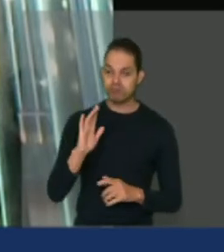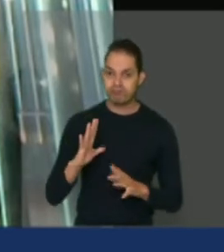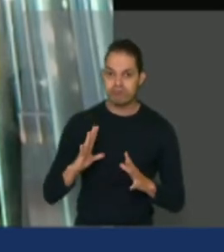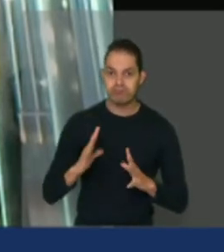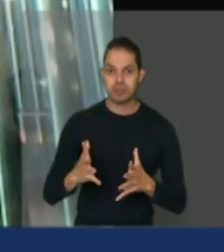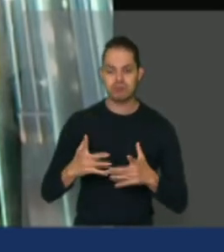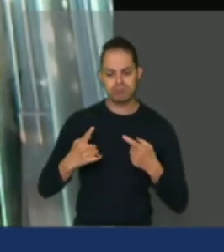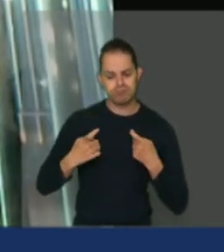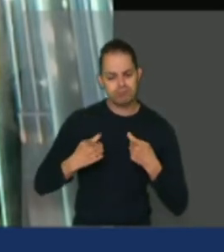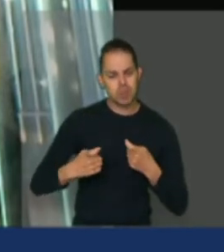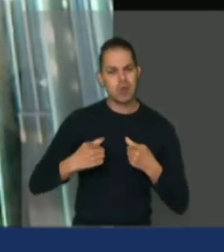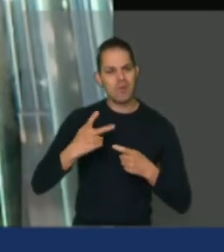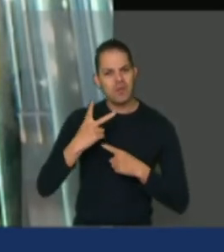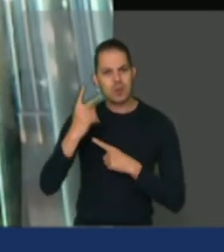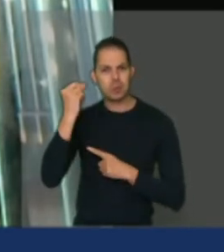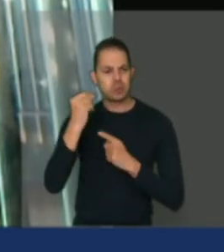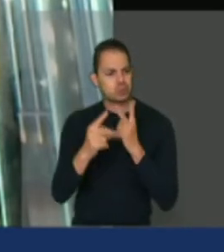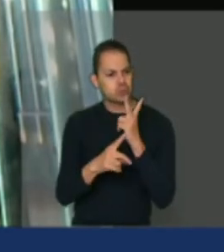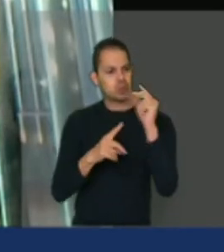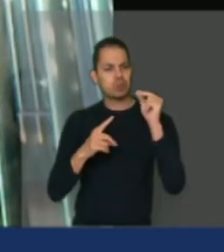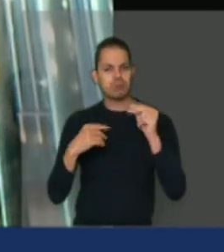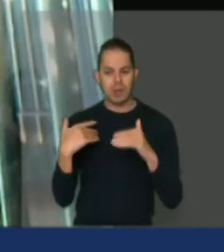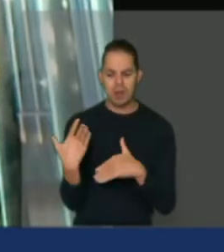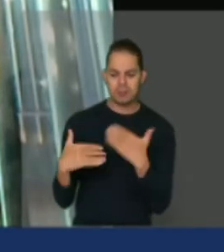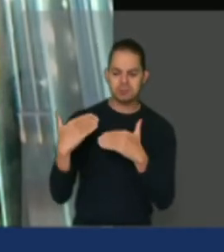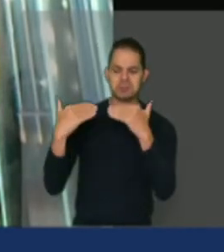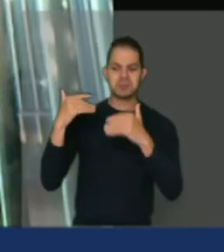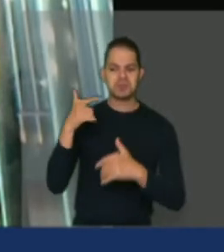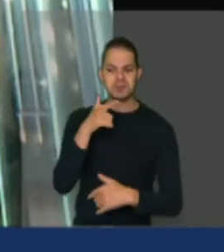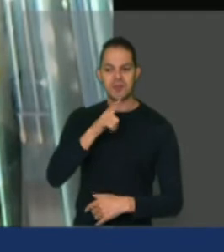PAÍS DE DESENVOLVIMENTO E QUE NÓS TEMOS CERTEZA QUE VAI SER CADA DIA MELHOR. COM ESSE